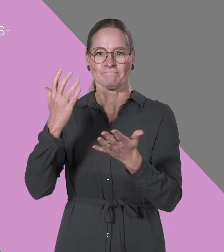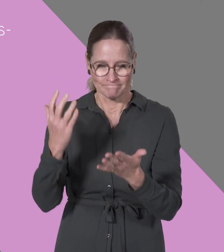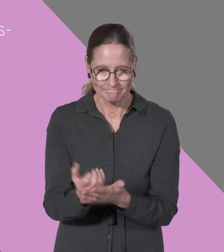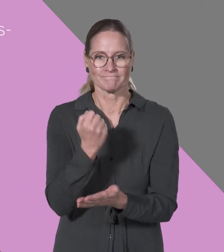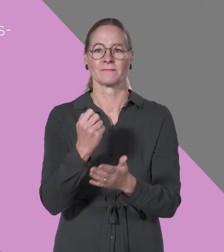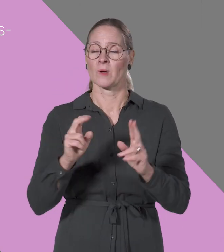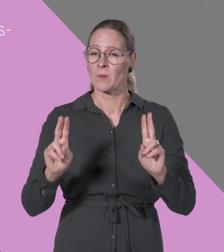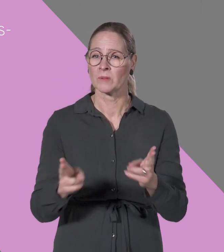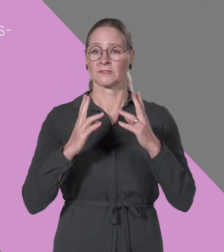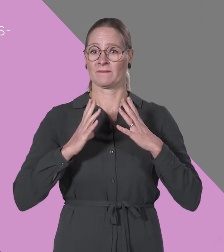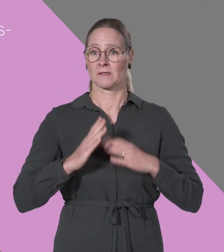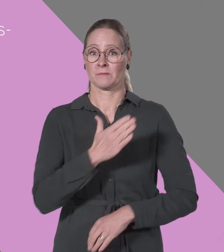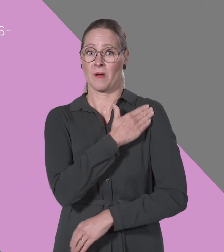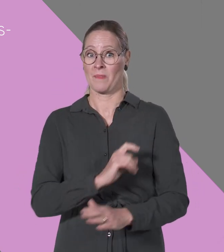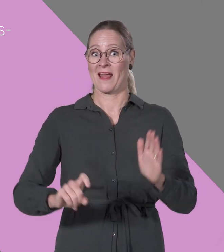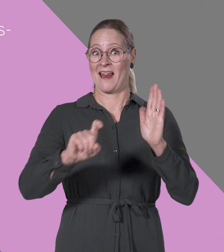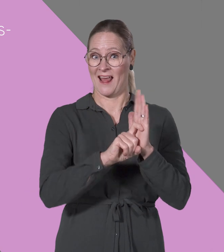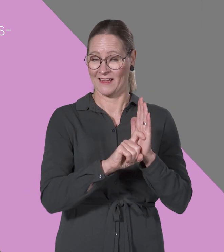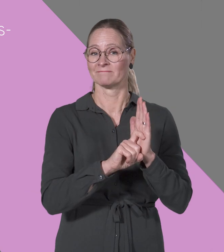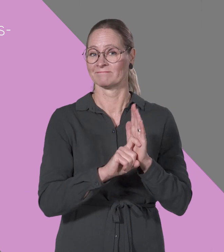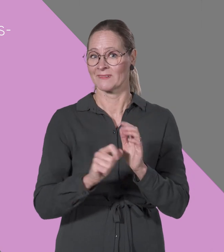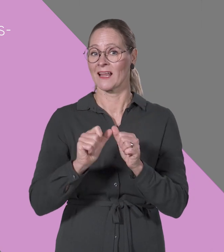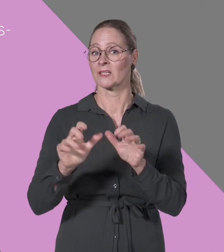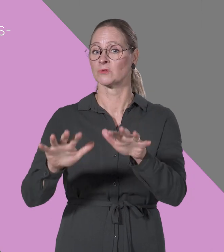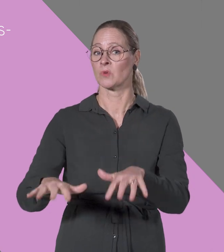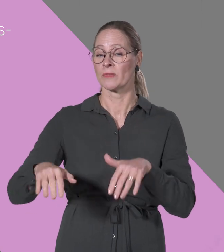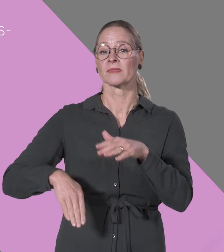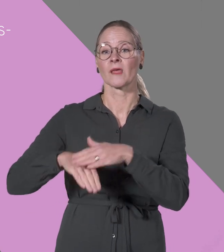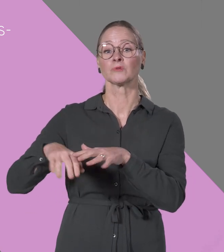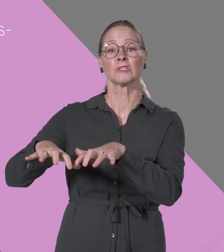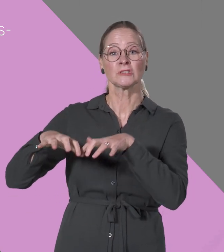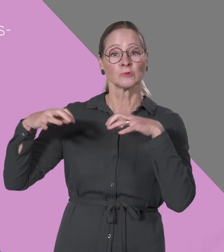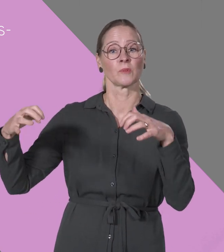sai vihdoin päätepisteensä, kun uusi vammaispalvelulaki hyväksyttiin -